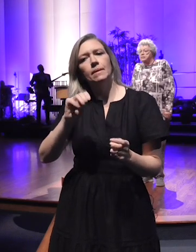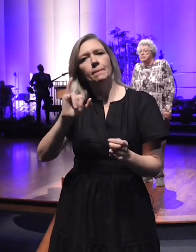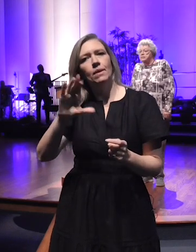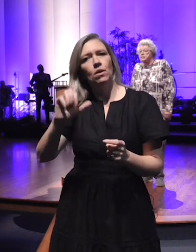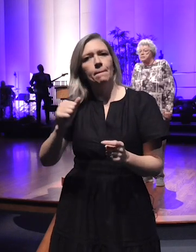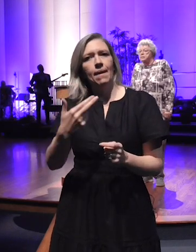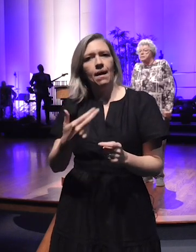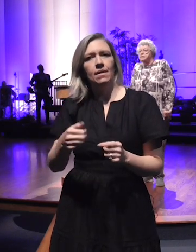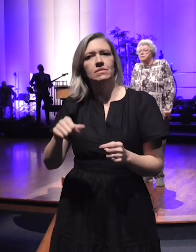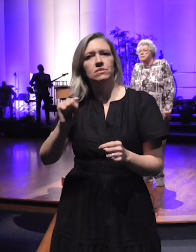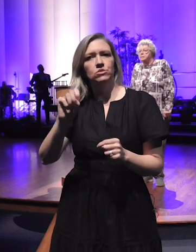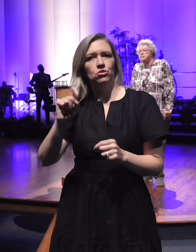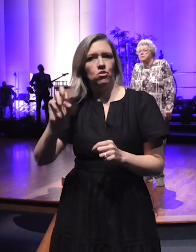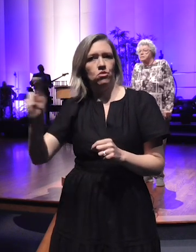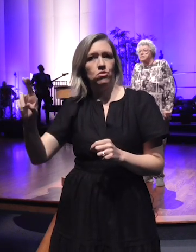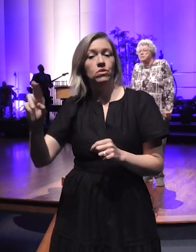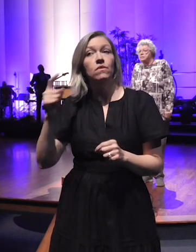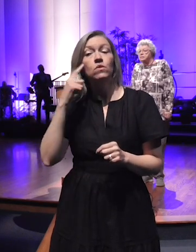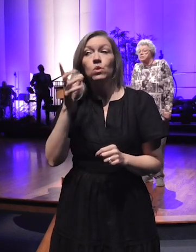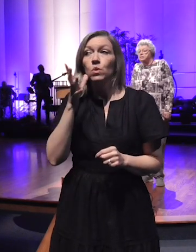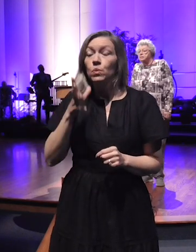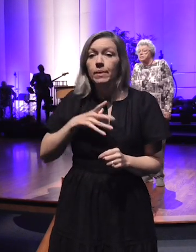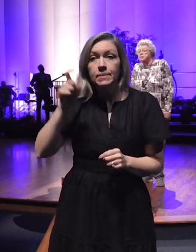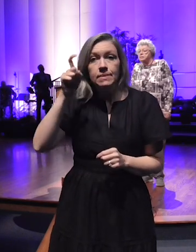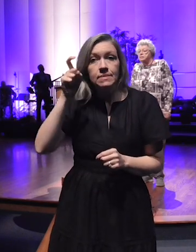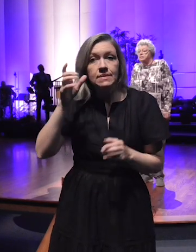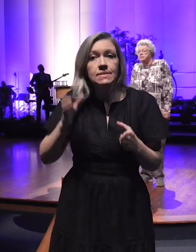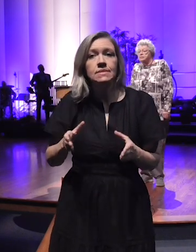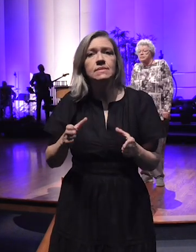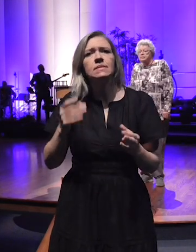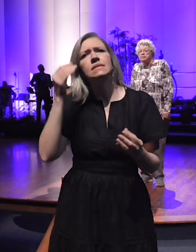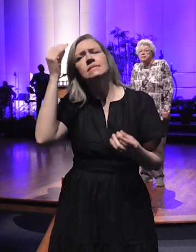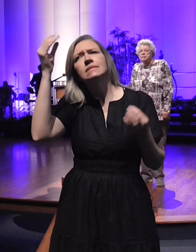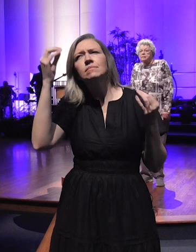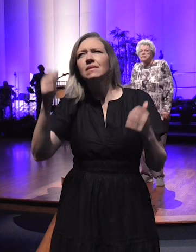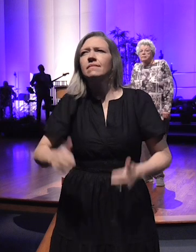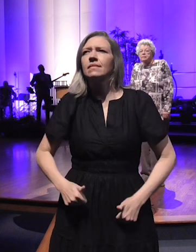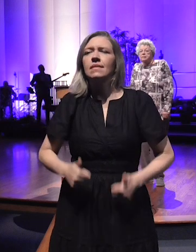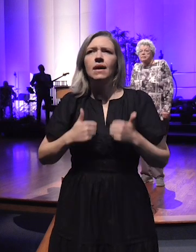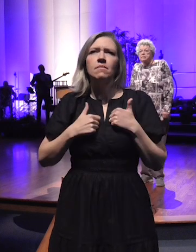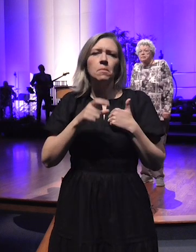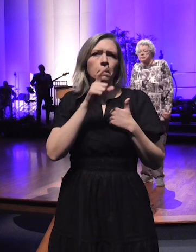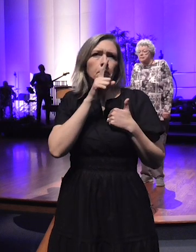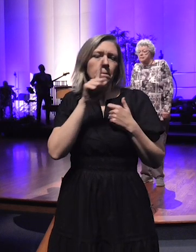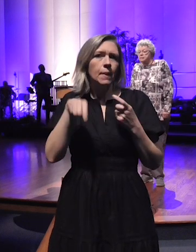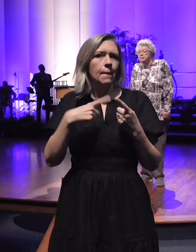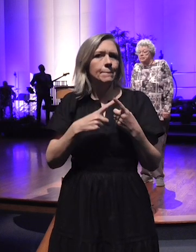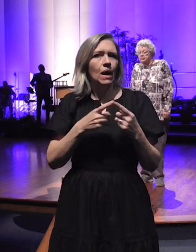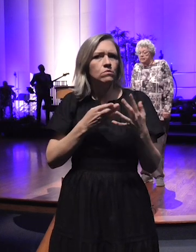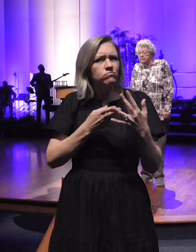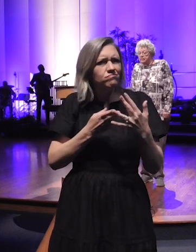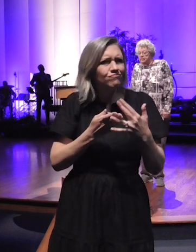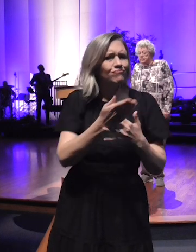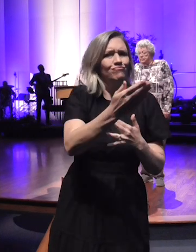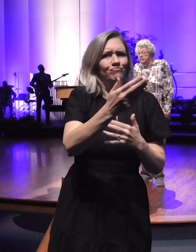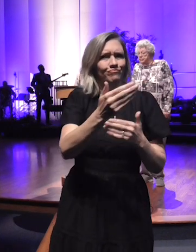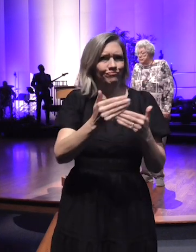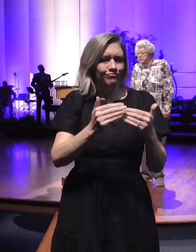La vida contemplativa mística no es tanto una cuestión de trascender las ilusiones de la existencia mundana